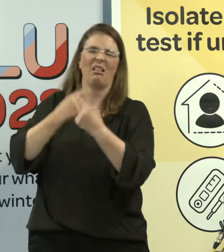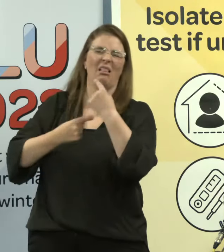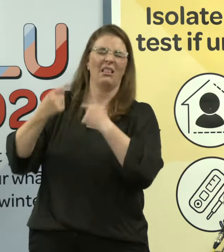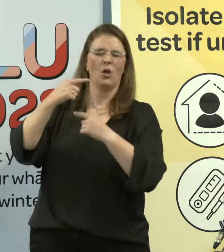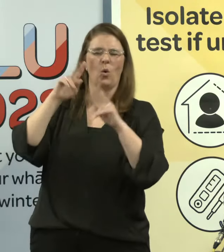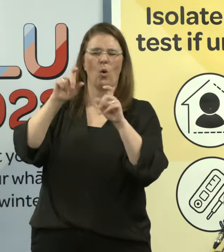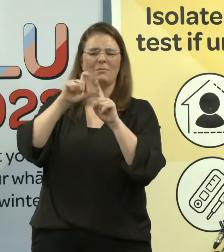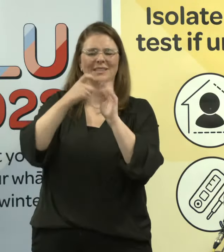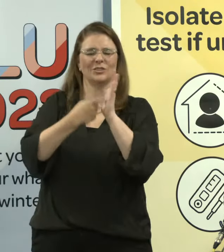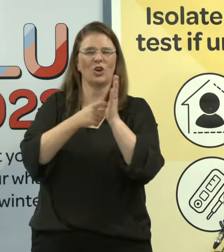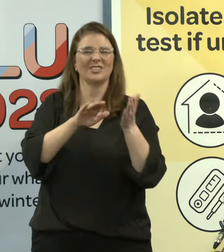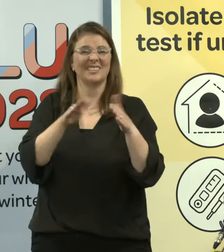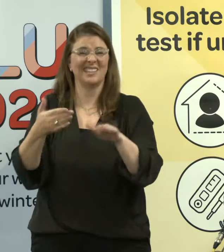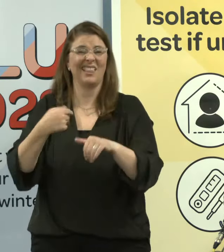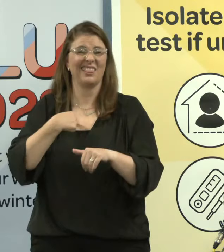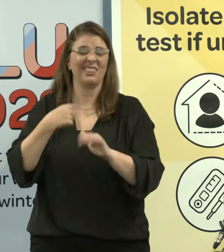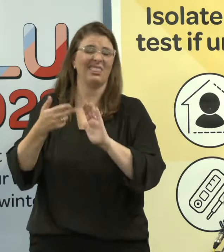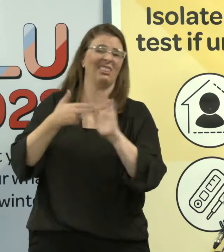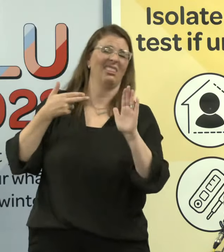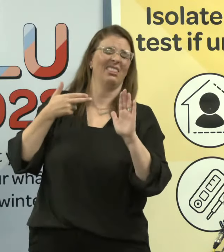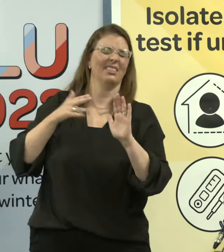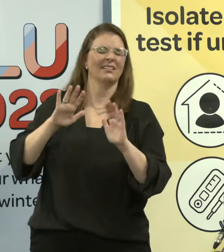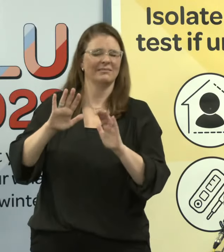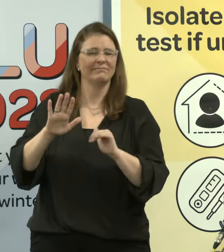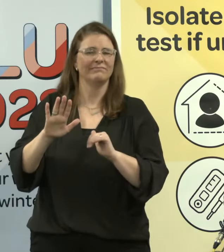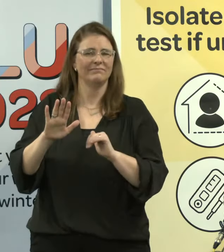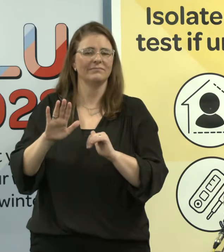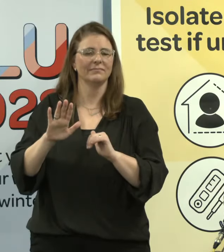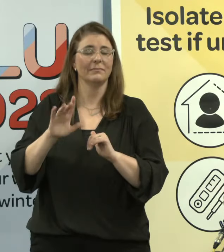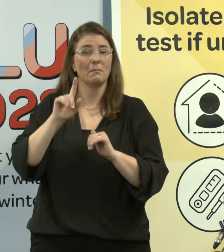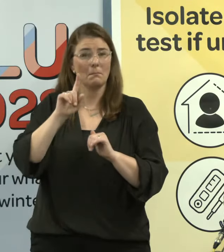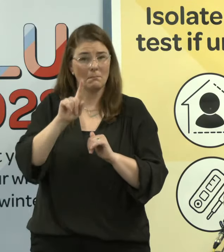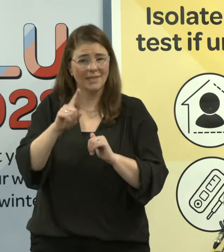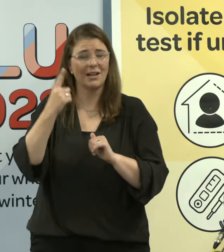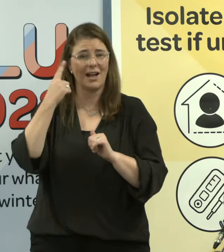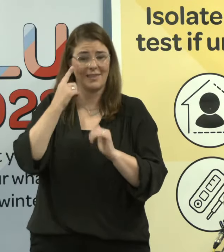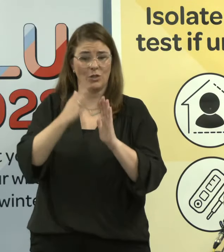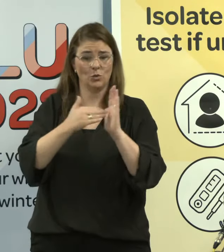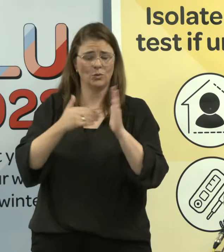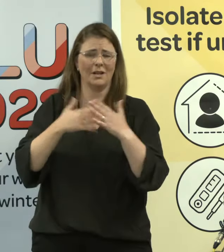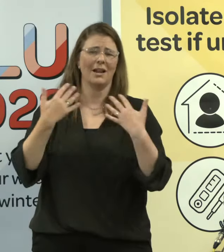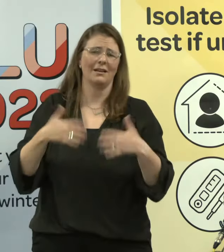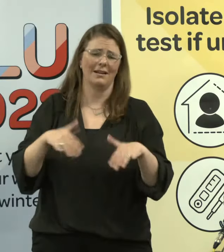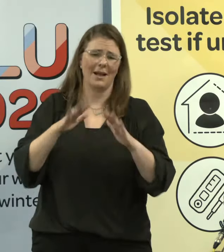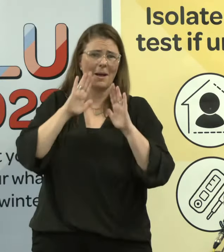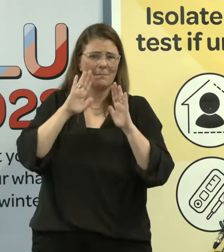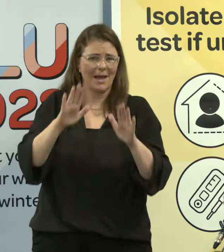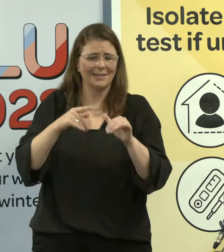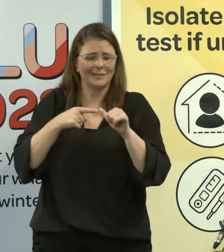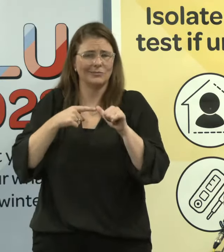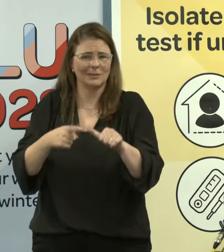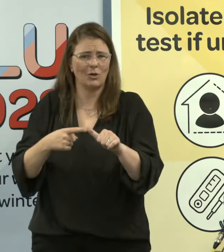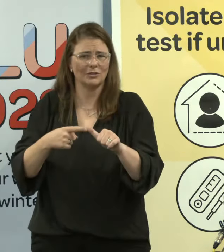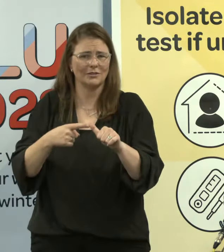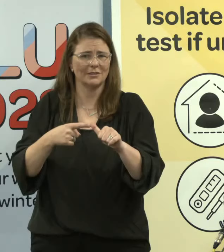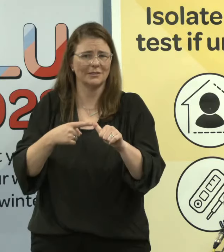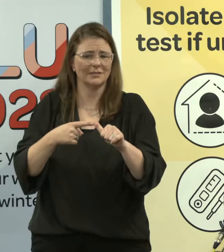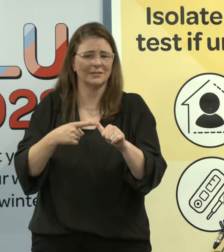tu ahau, I i panui Nga mate me taku mohio ko nga paapori ppori